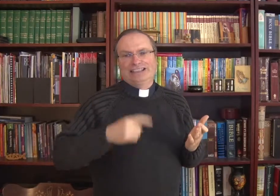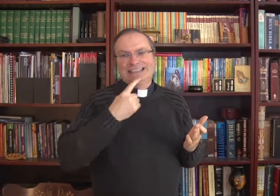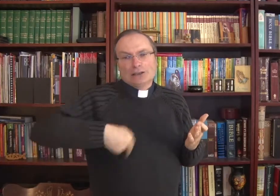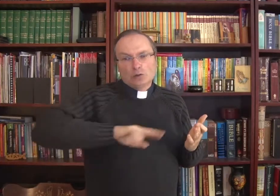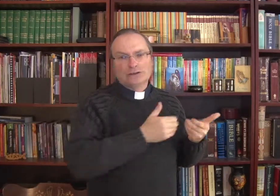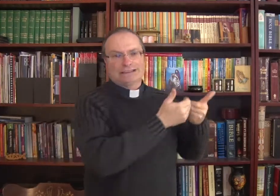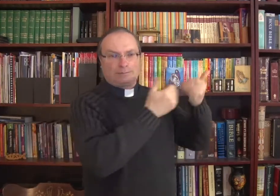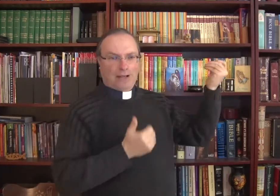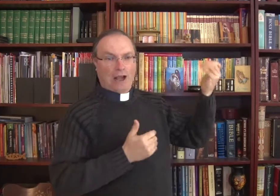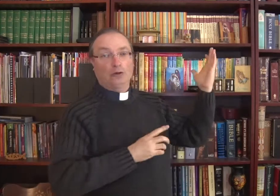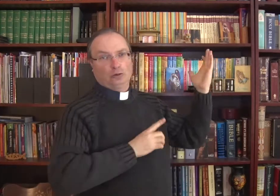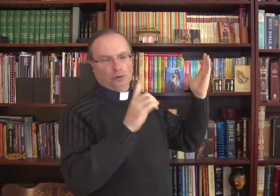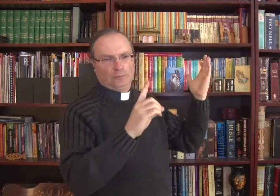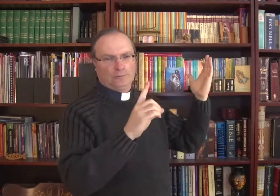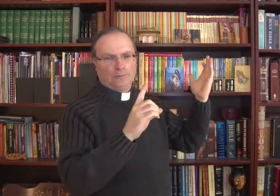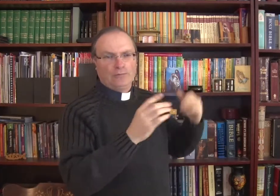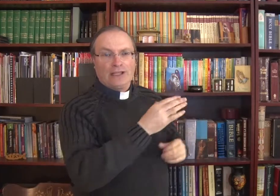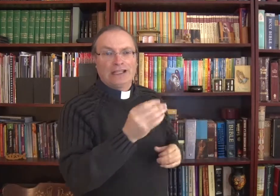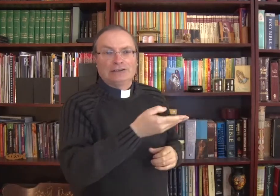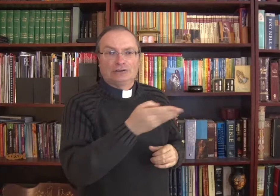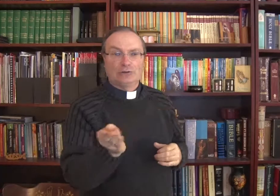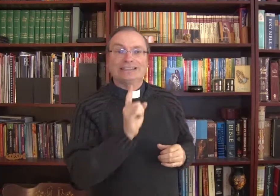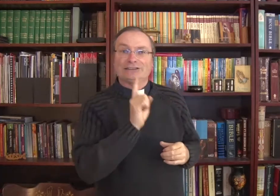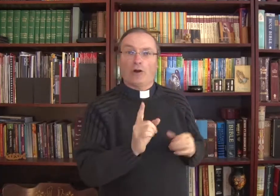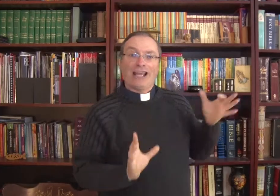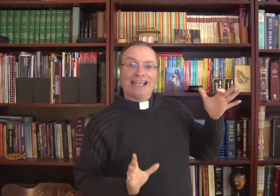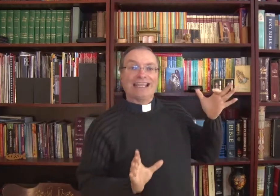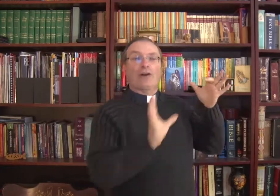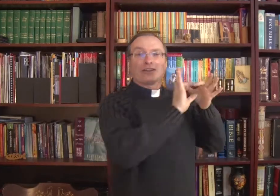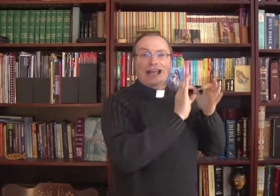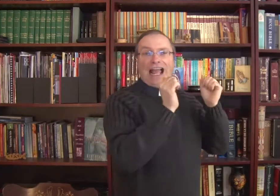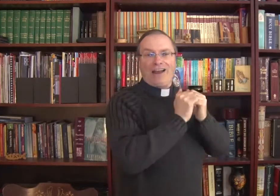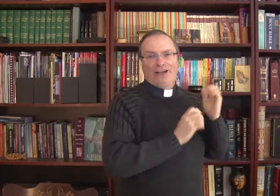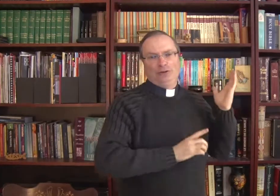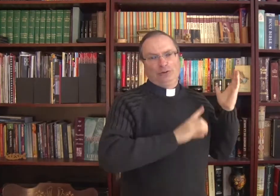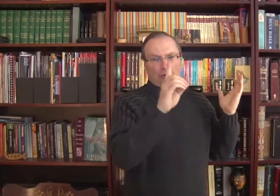qui nous séparent de Dieu. Et ceux qui sont réconciliés avec Dieu